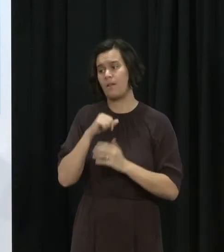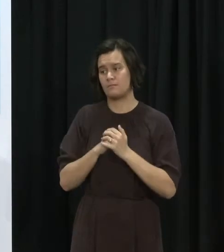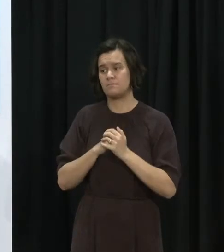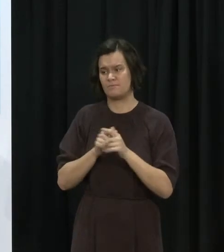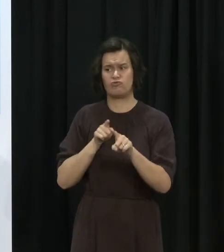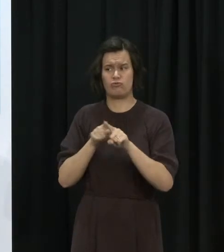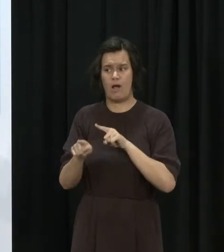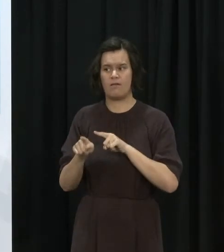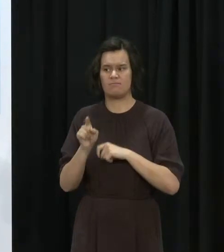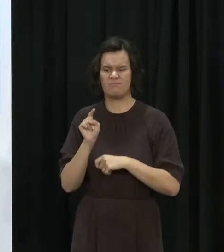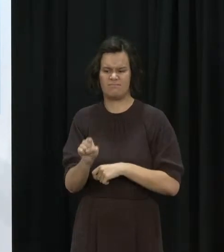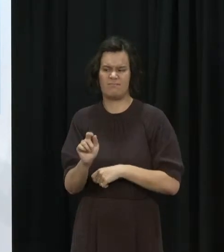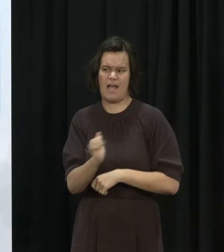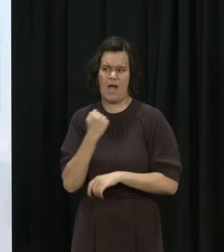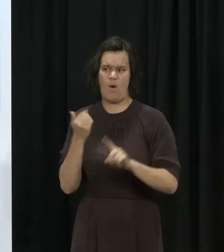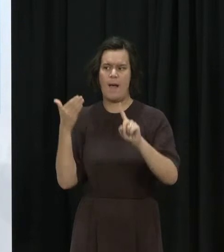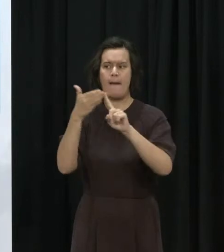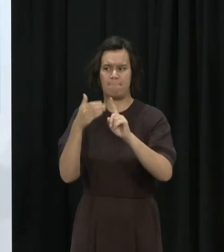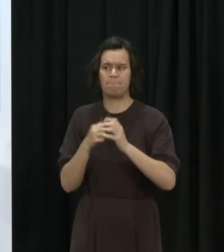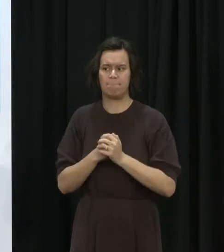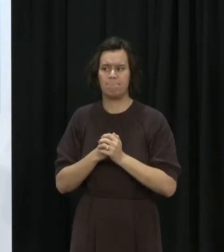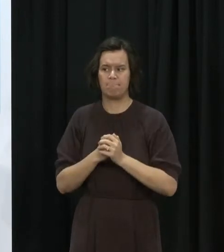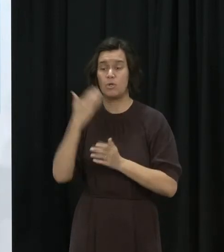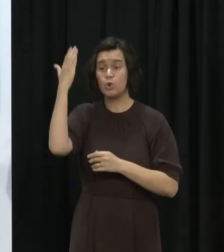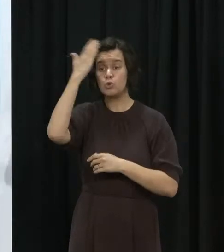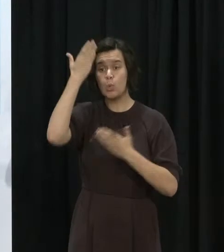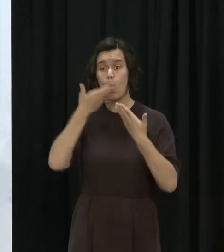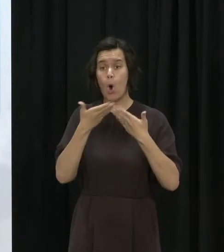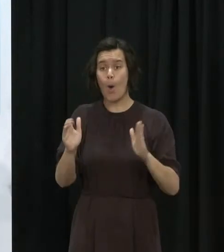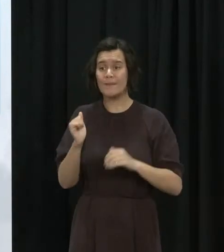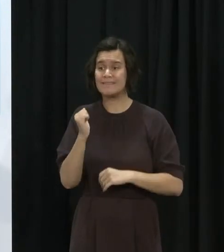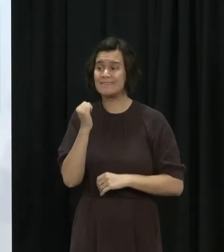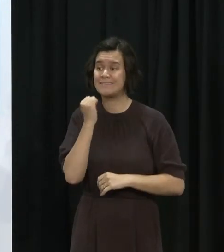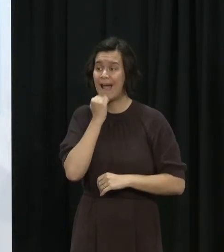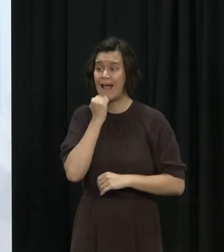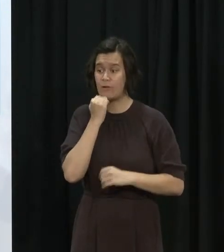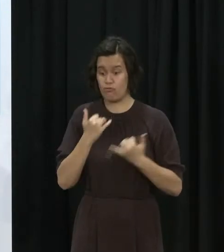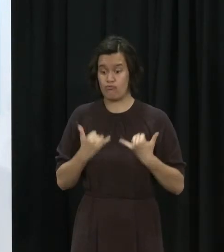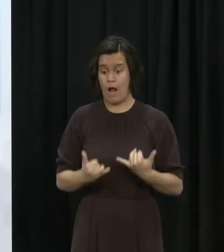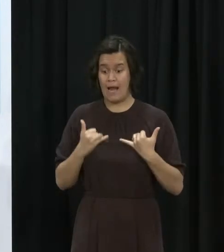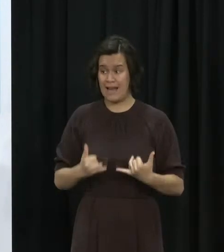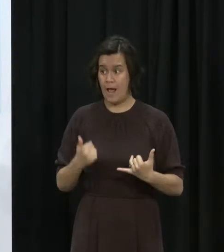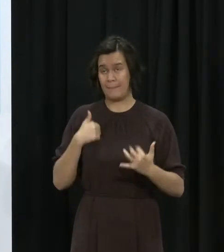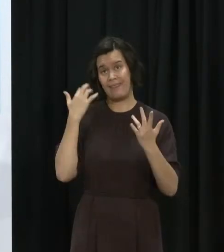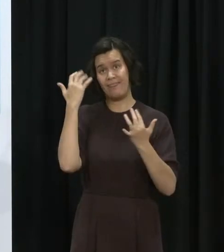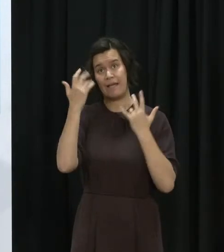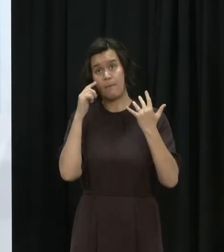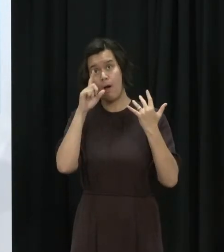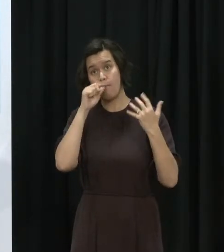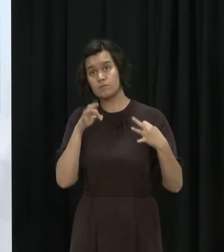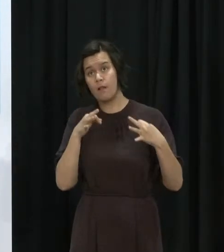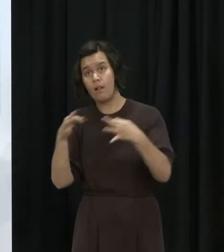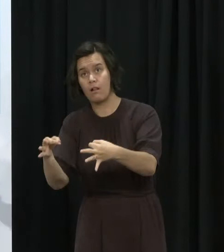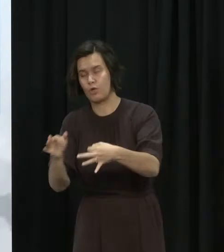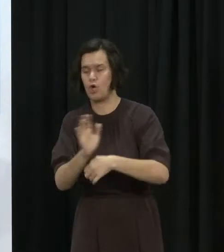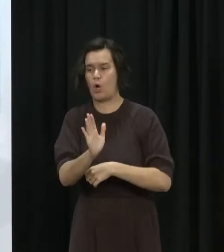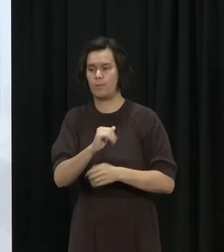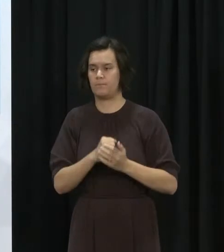whakatakoto i te whaainga mo te kano kano tamariki, ko matou hiahia ki te kano kano ki te